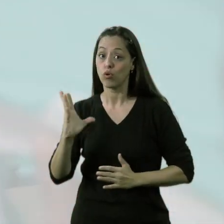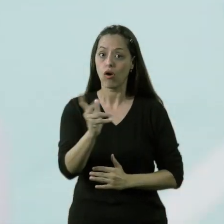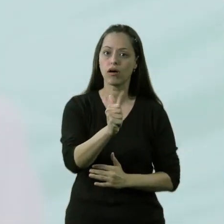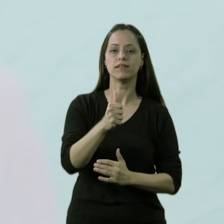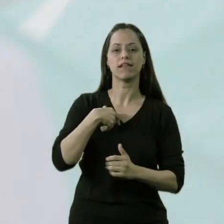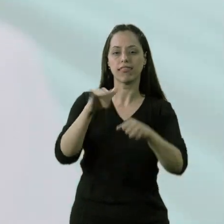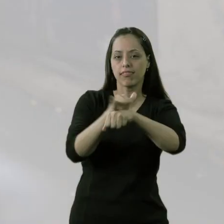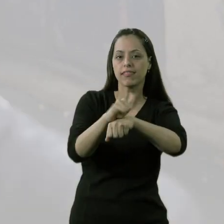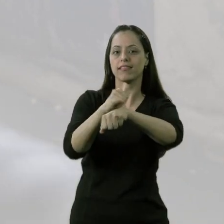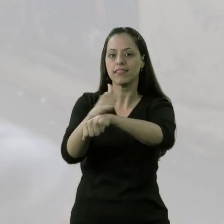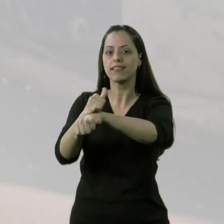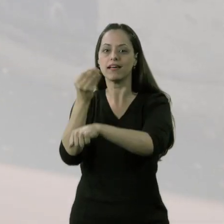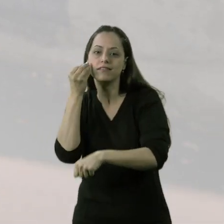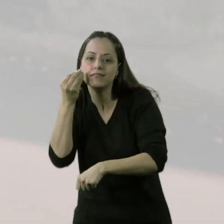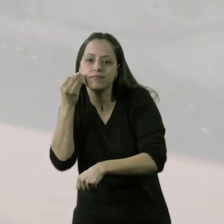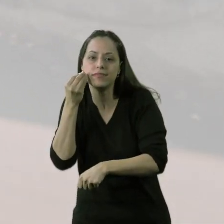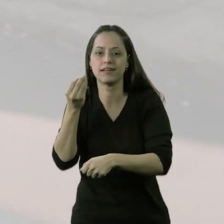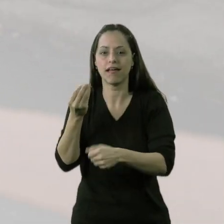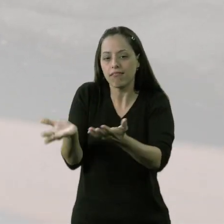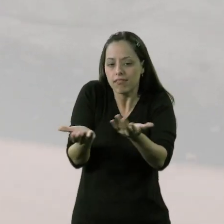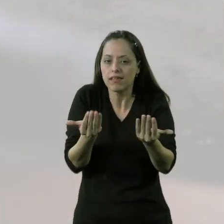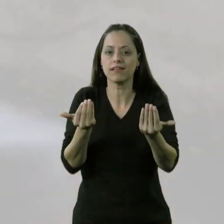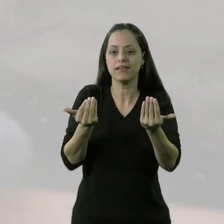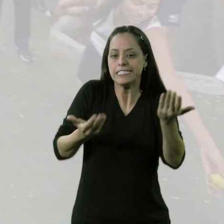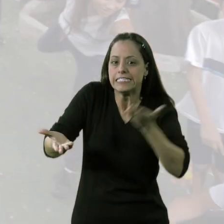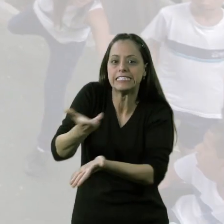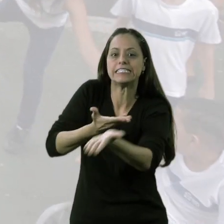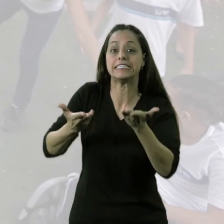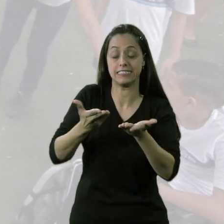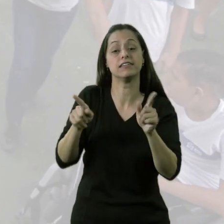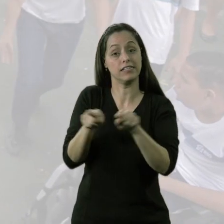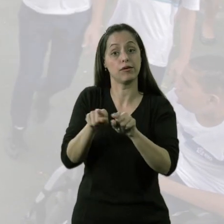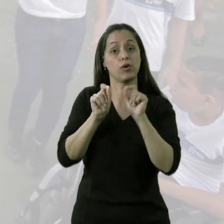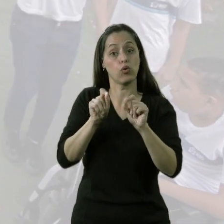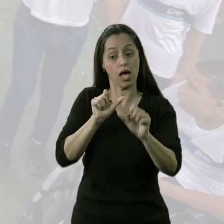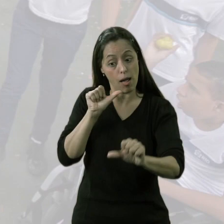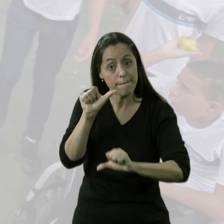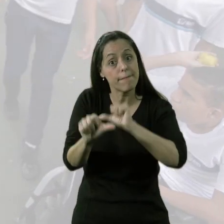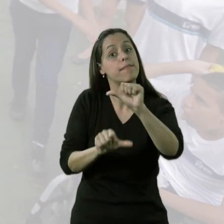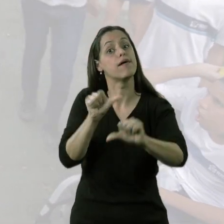E a partir desse repertório a gente foi experimentando, trazendo atividades que mudassem também um pouquinho daquelas